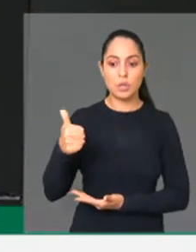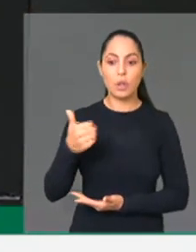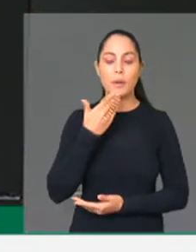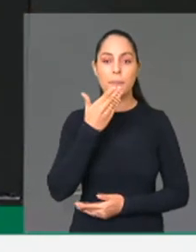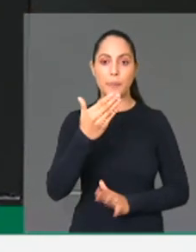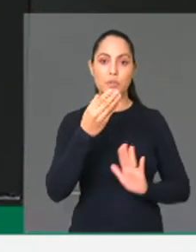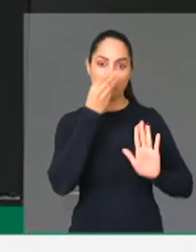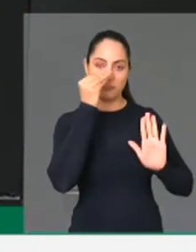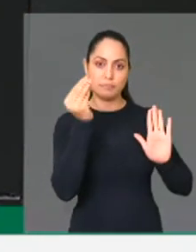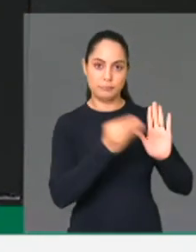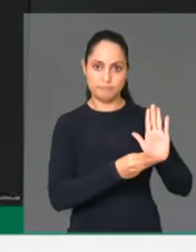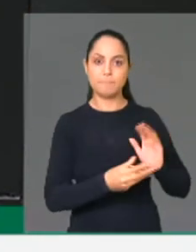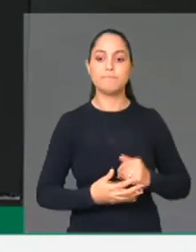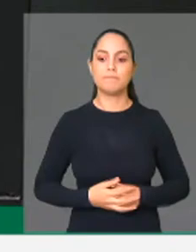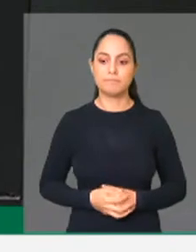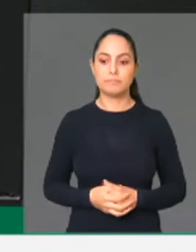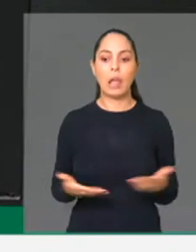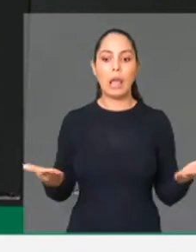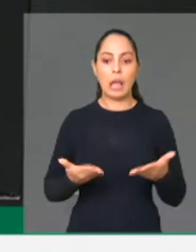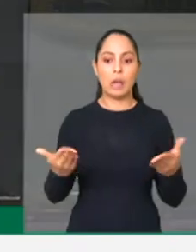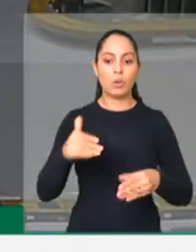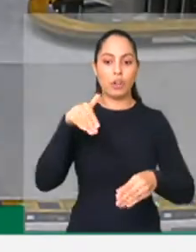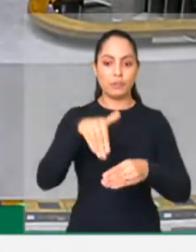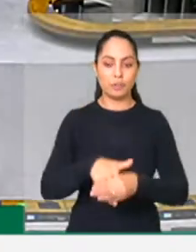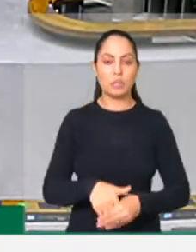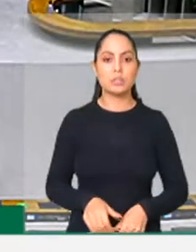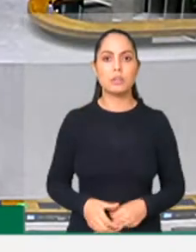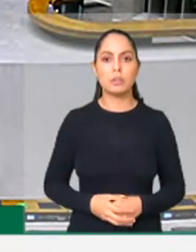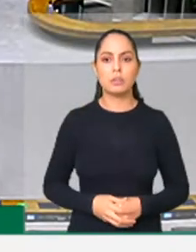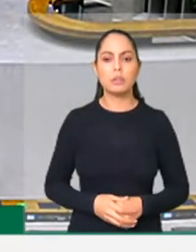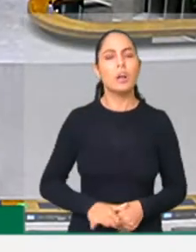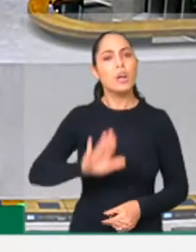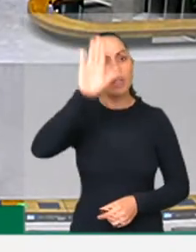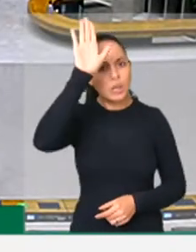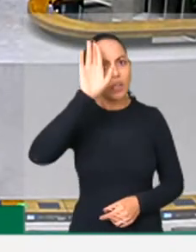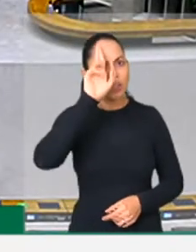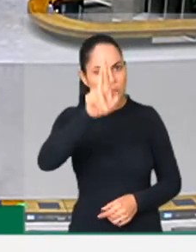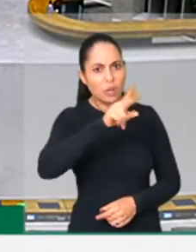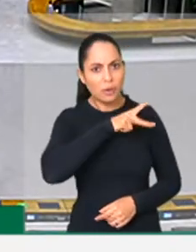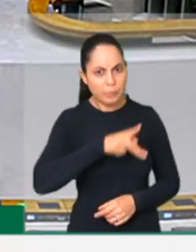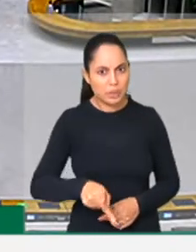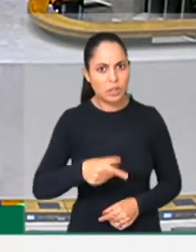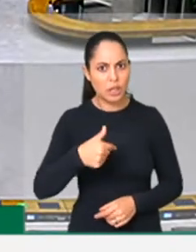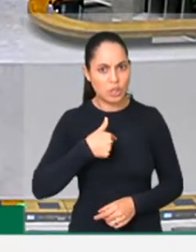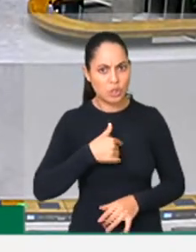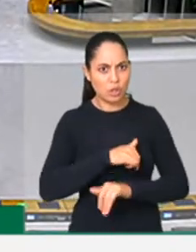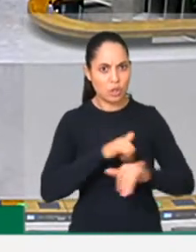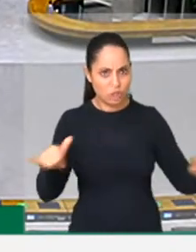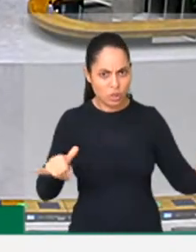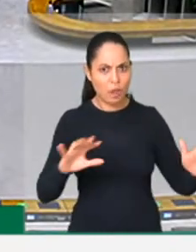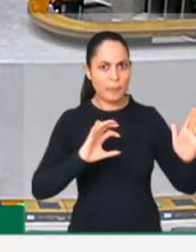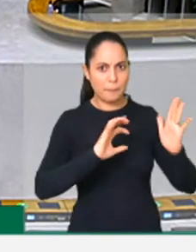VOTAÇÃO O PARECER DA COMISSÃO MISTA, PARECER FAVORÁVEL QUANTO AO ATENDIMENTO... SUA ADEQUAÇÃO FINANCEIRA E ORFS AMENT YARA